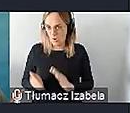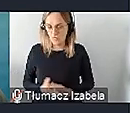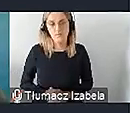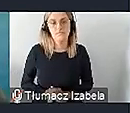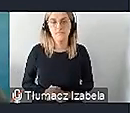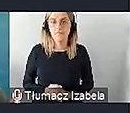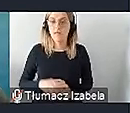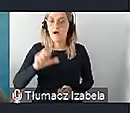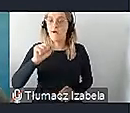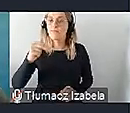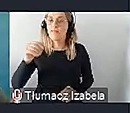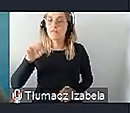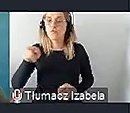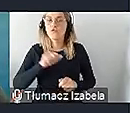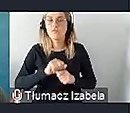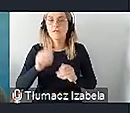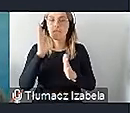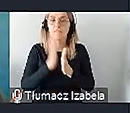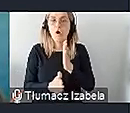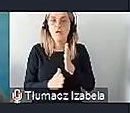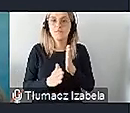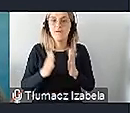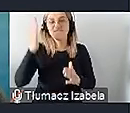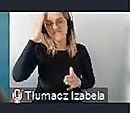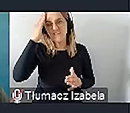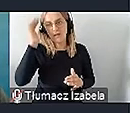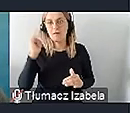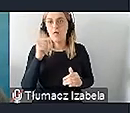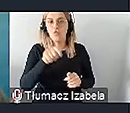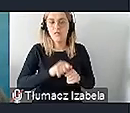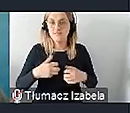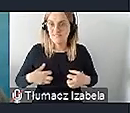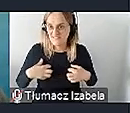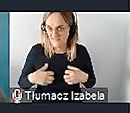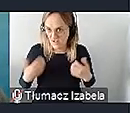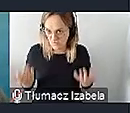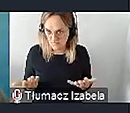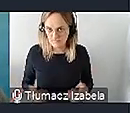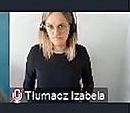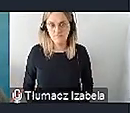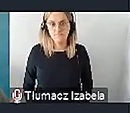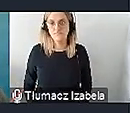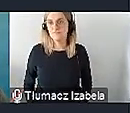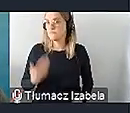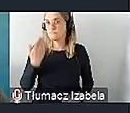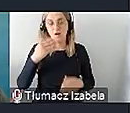Pani Aneta pisze, że jest prosty, a zarazem wiadomo, jakie to zwierzę. To jest bardzo kluczowe.